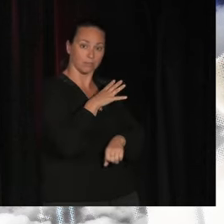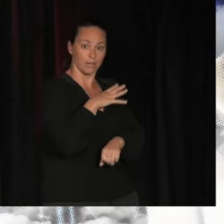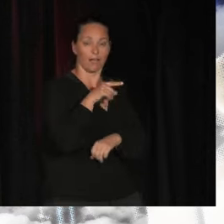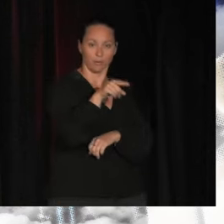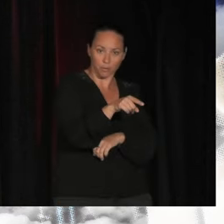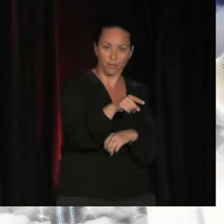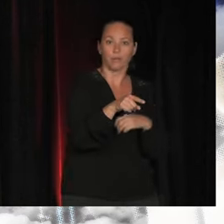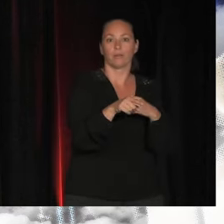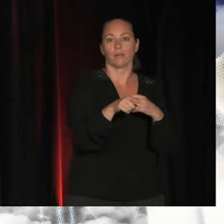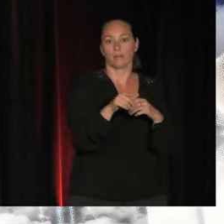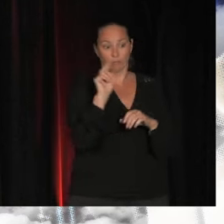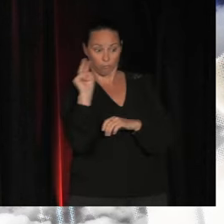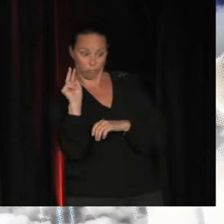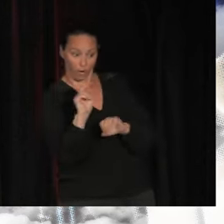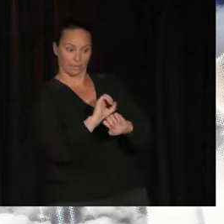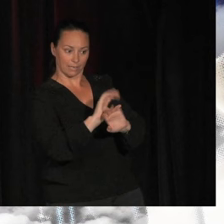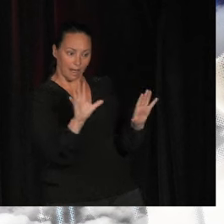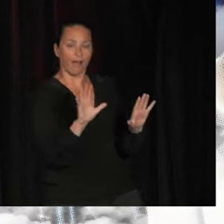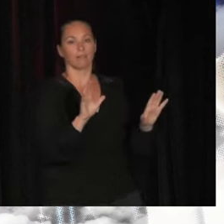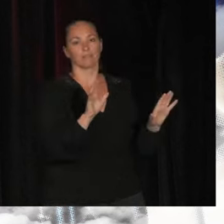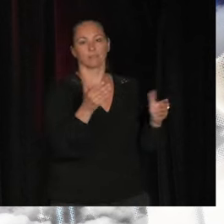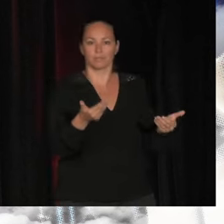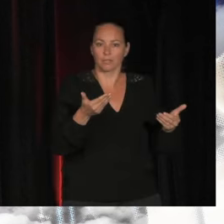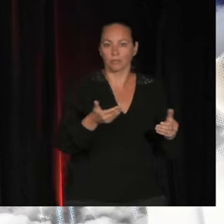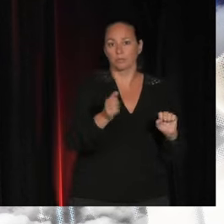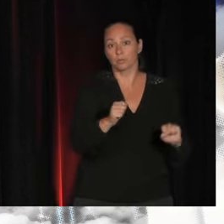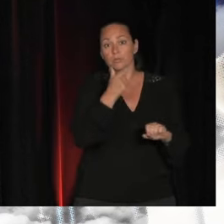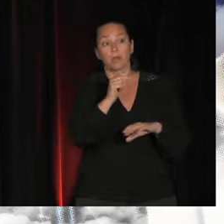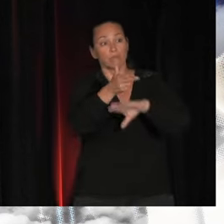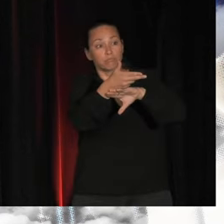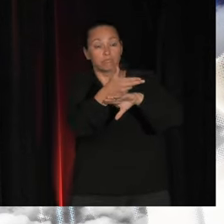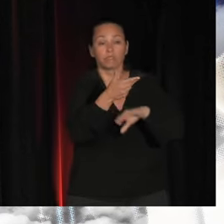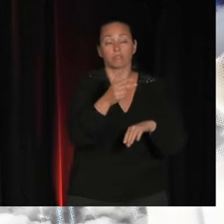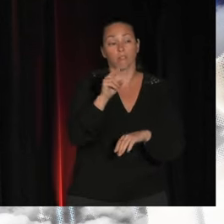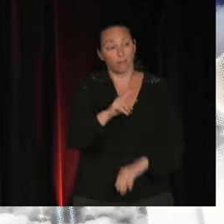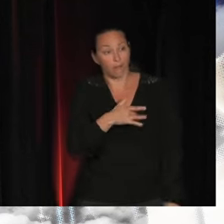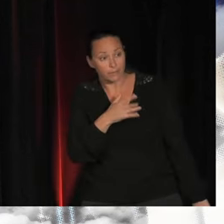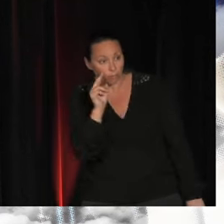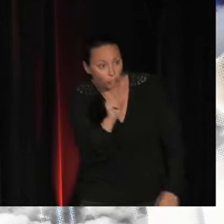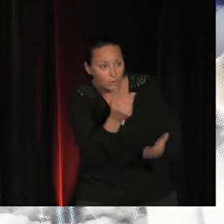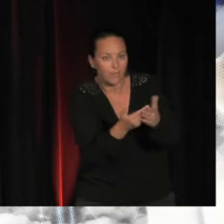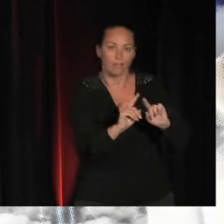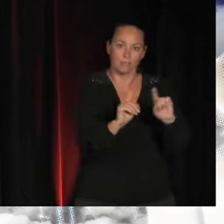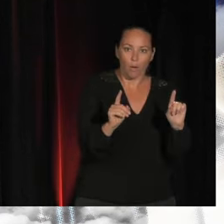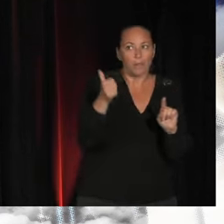ont appris à faire en sorte qu'on voie bien et qu'on rende ça sympa de voir parce qu'une tourelle, ce n'est pas super intéressant à regarder, mais là, ils ont essayé de trouver des astuces pour la rendre